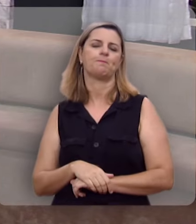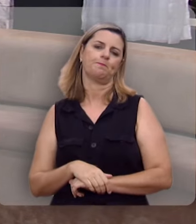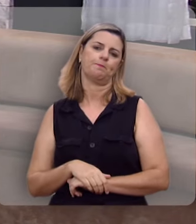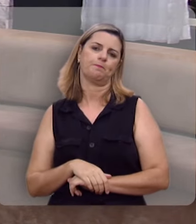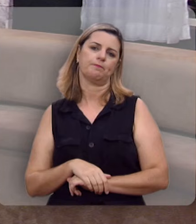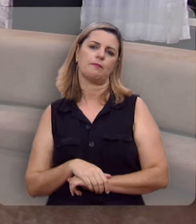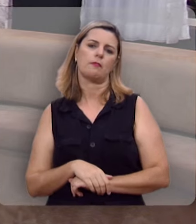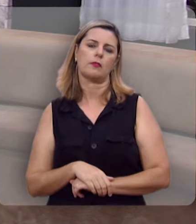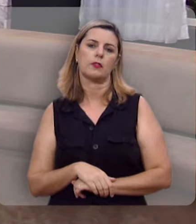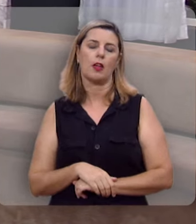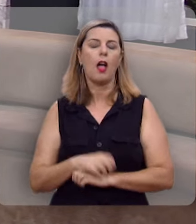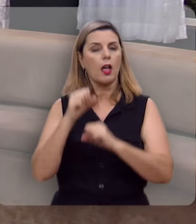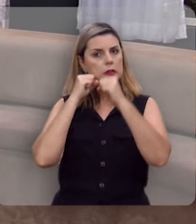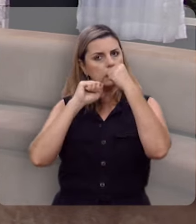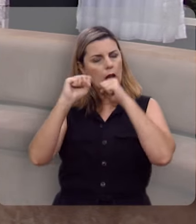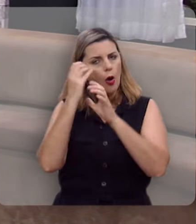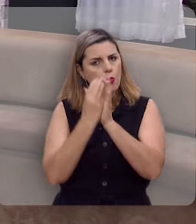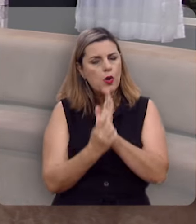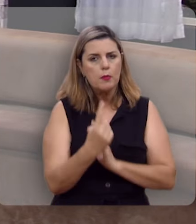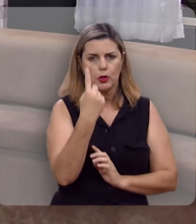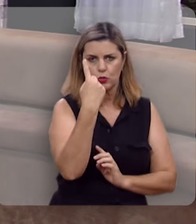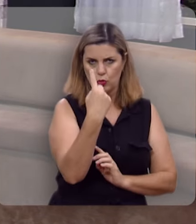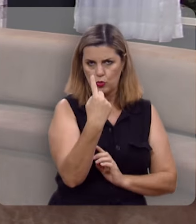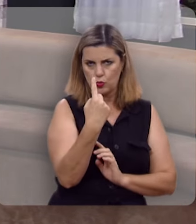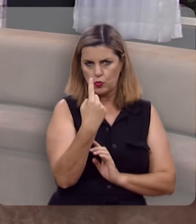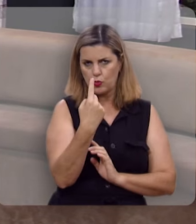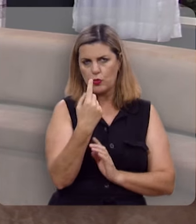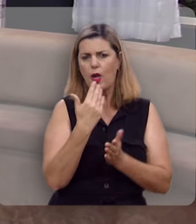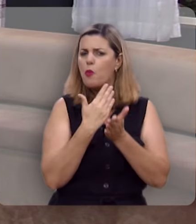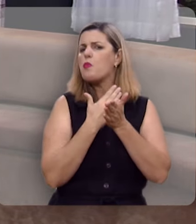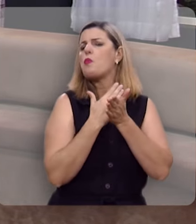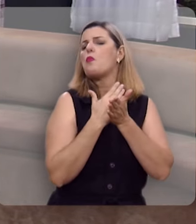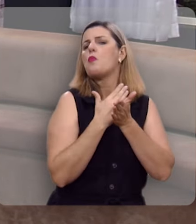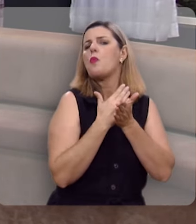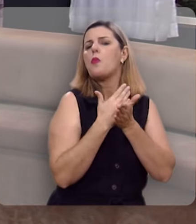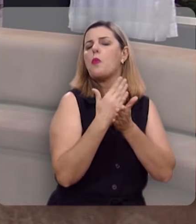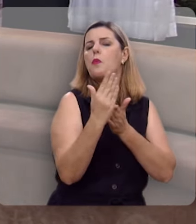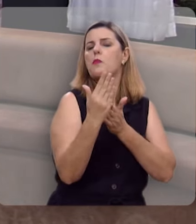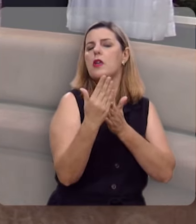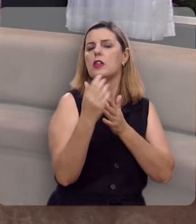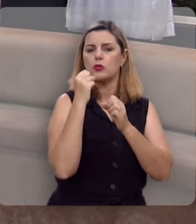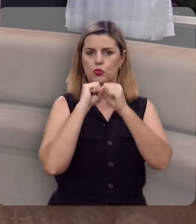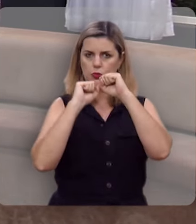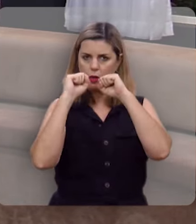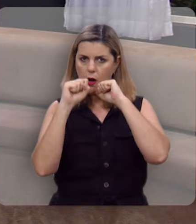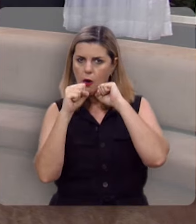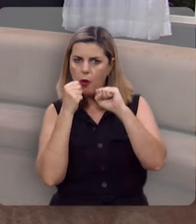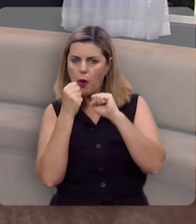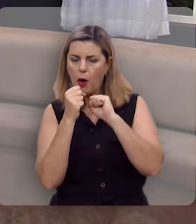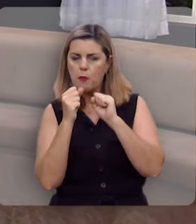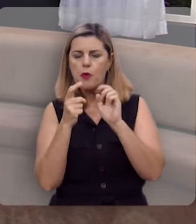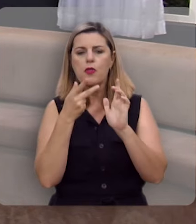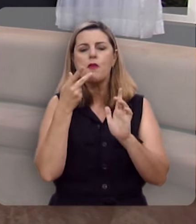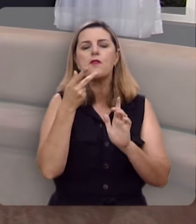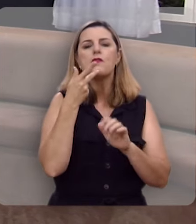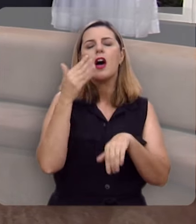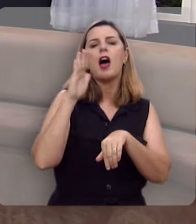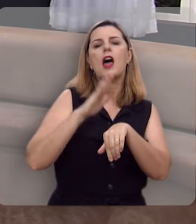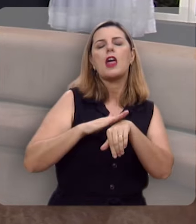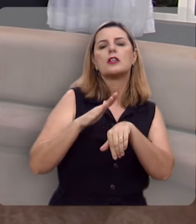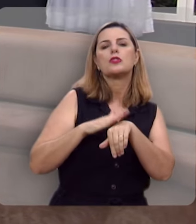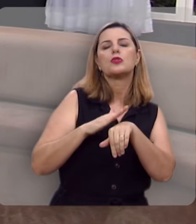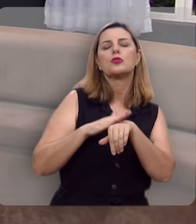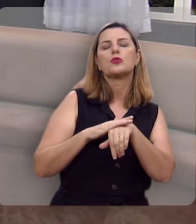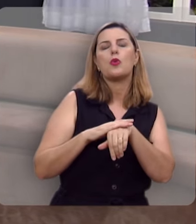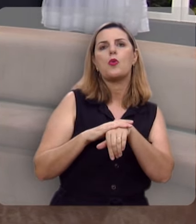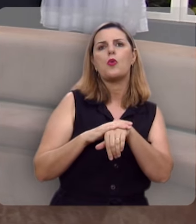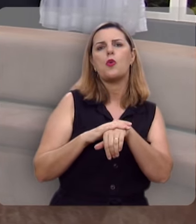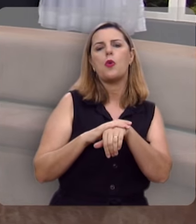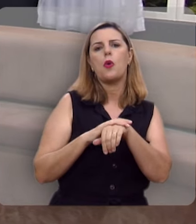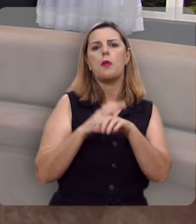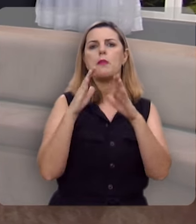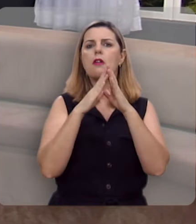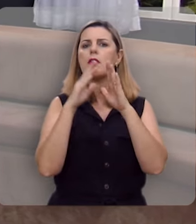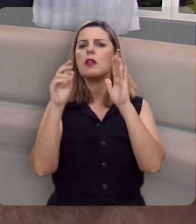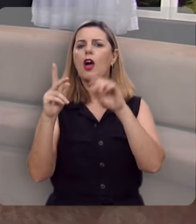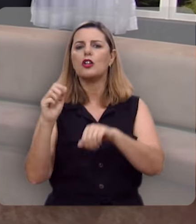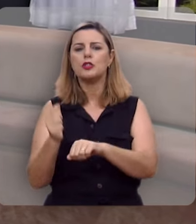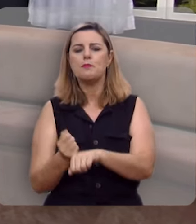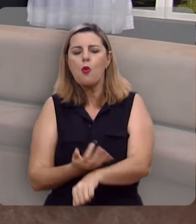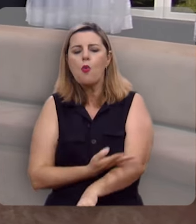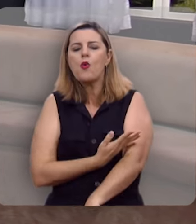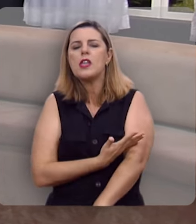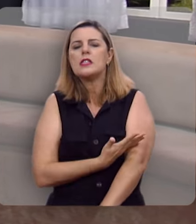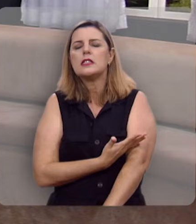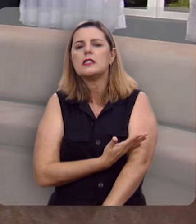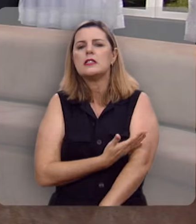O salmo primeiro, que é o prefácio do saltério, abre as comportas dessa grande poesia bíblica,